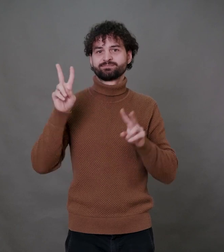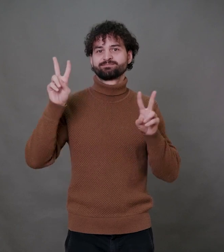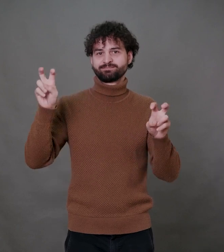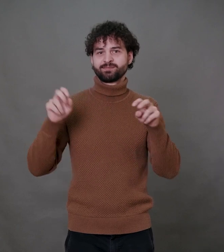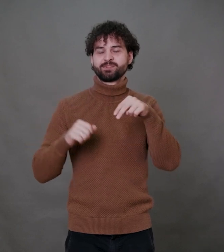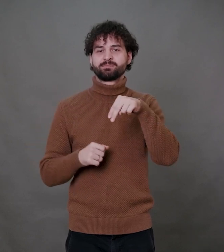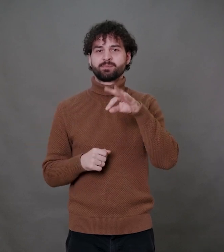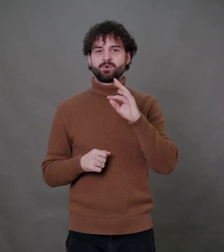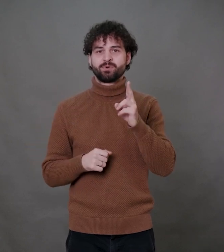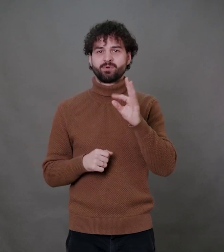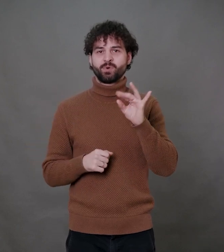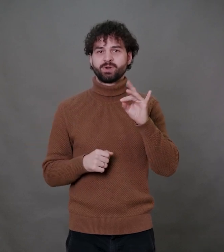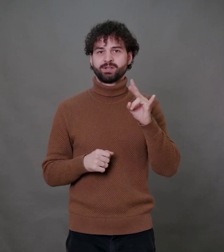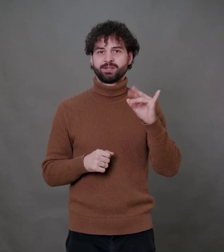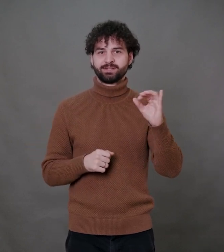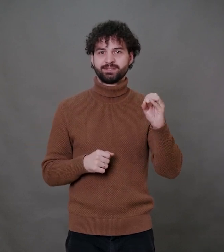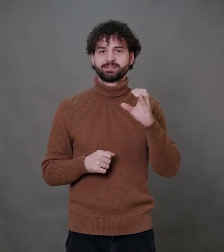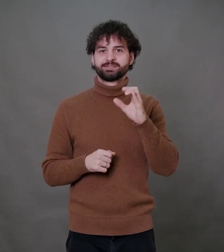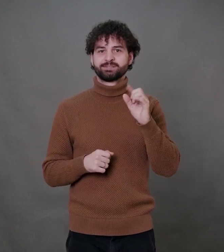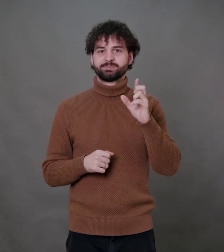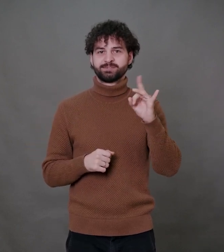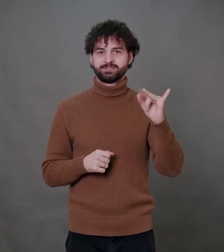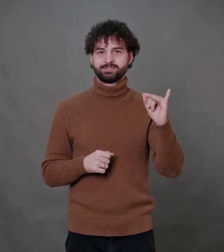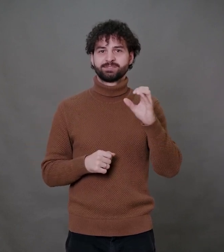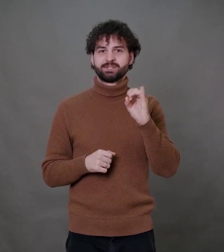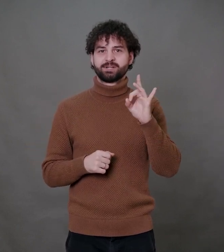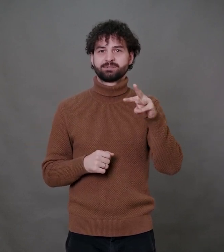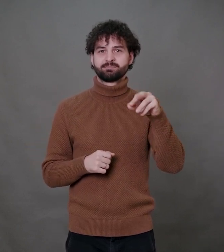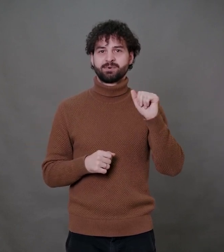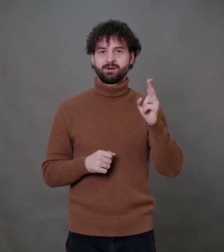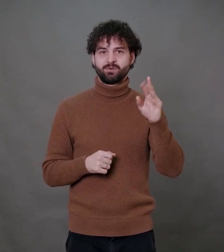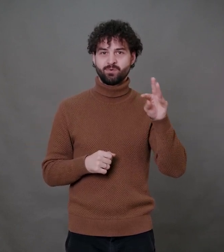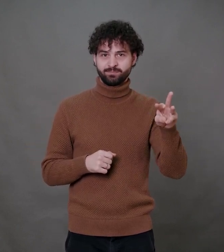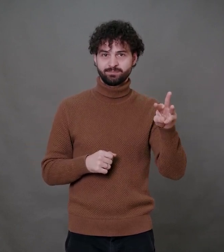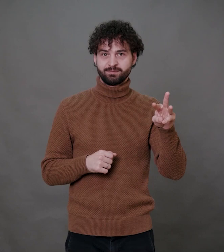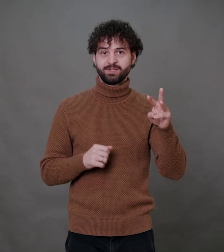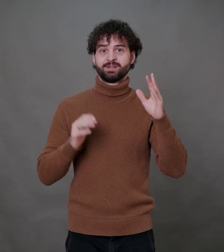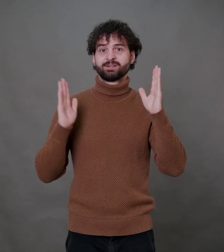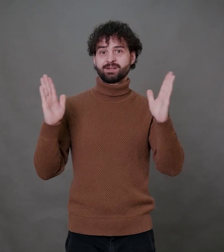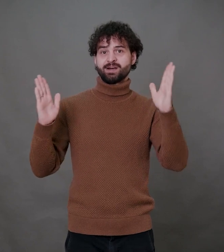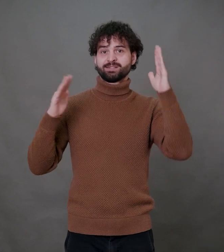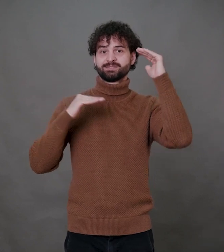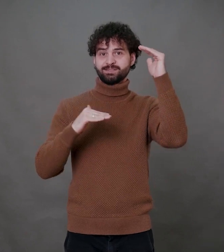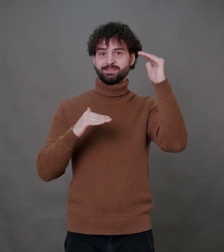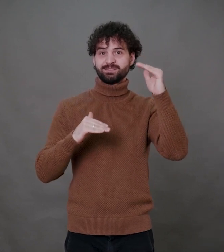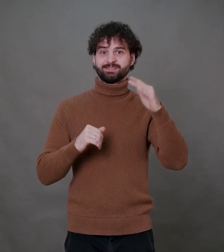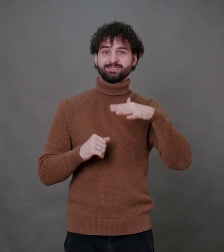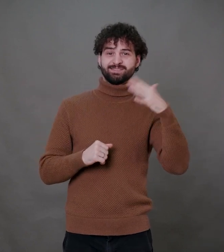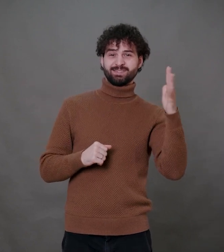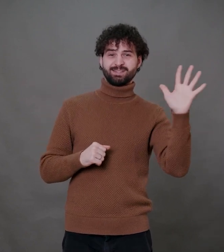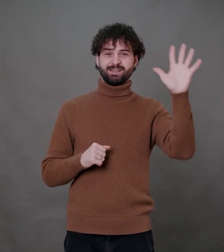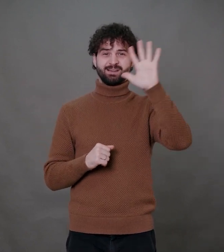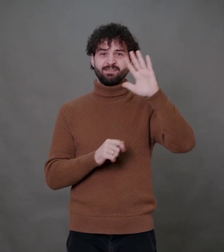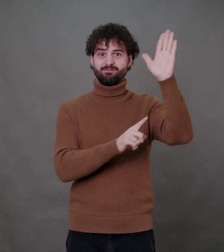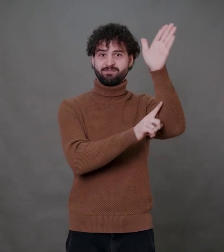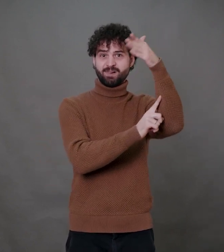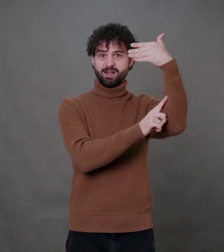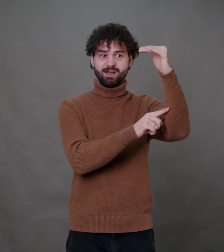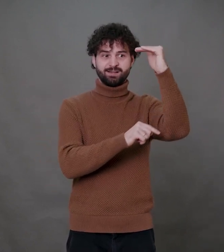«Покорение Сибири Ермаком». В левой части под знаменами